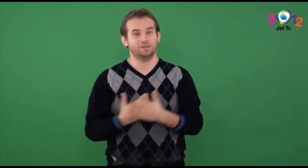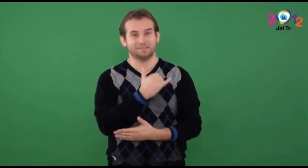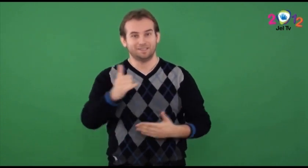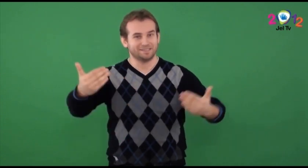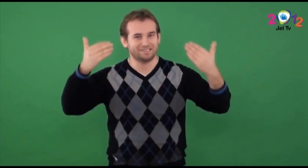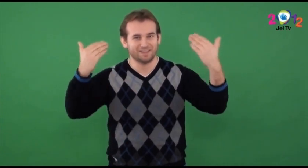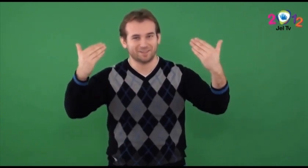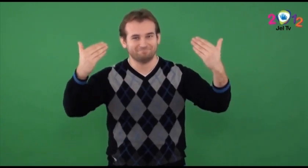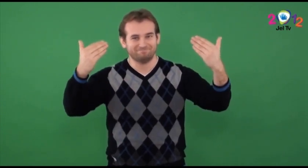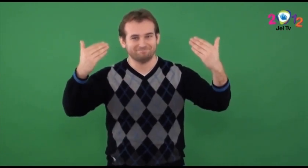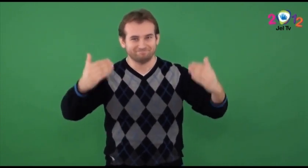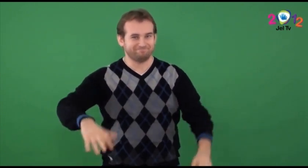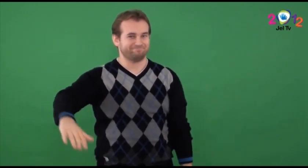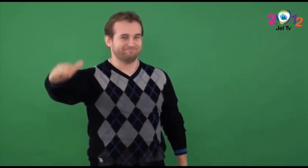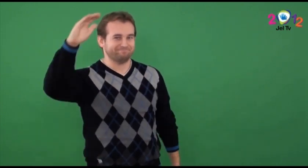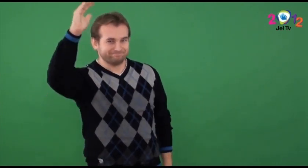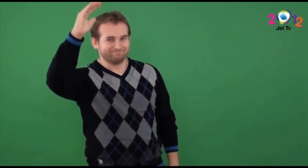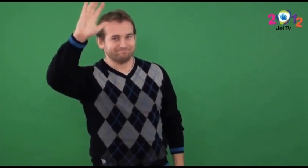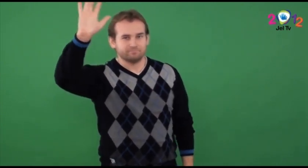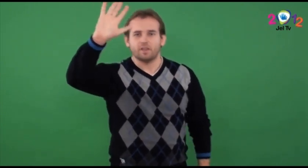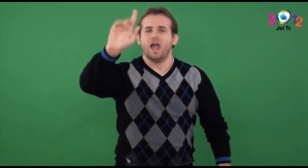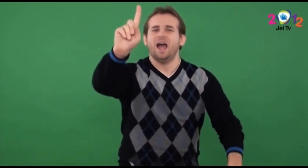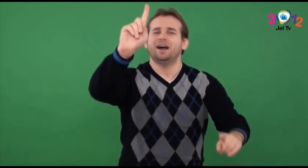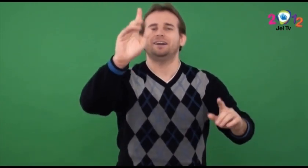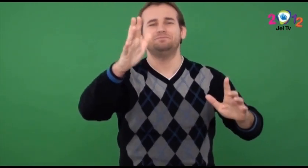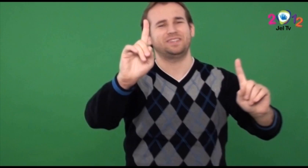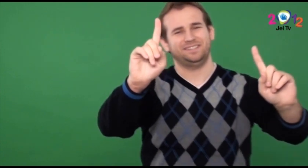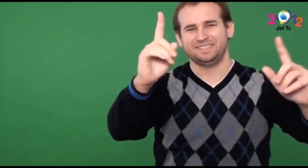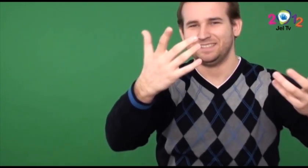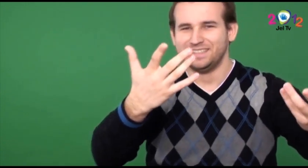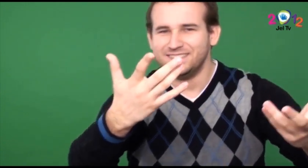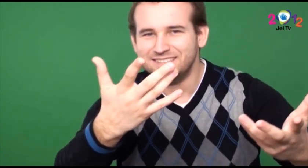Boldog új évet kívánunk! Várj! Ne!